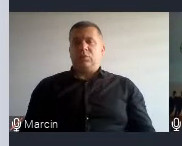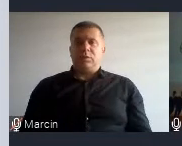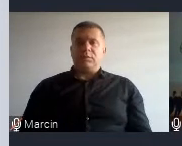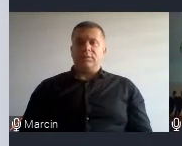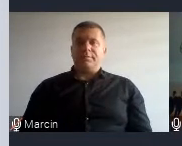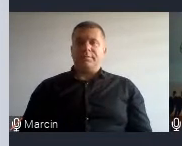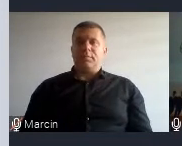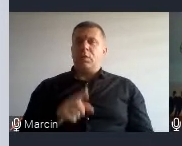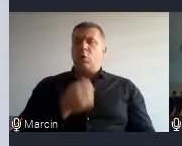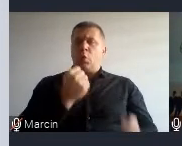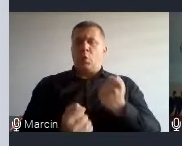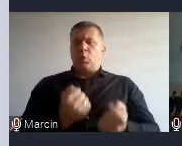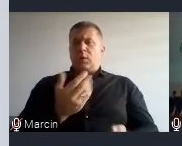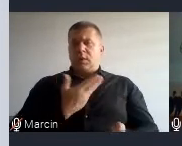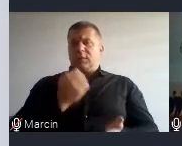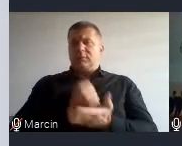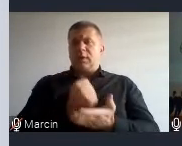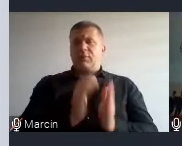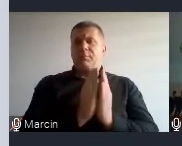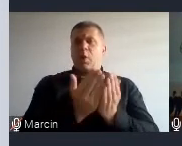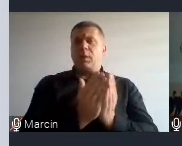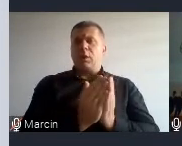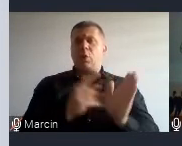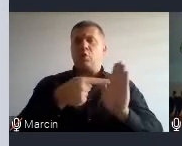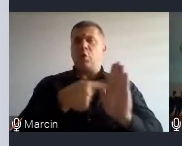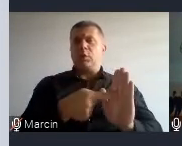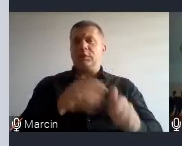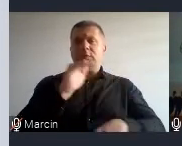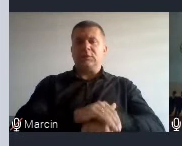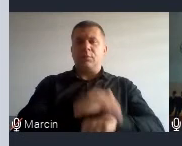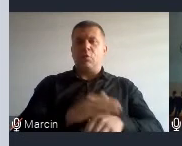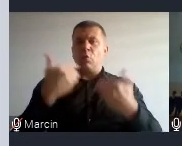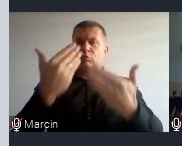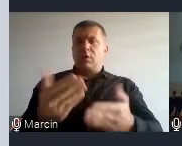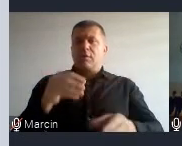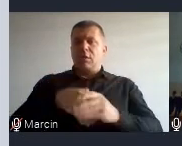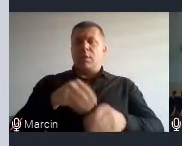Tu utrudni nam sprawę podręcznik dotyczący zamówień udzielanych w ramach projektów,